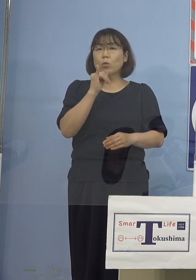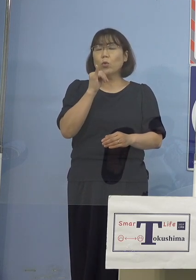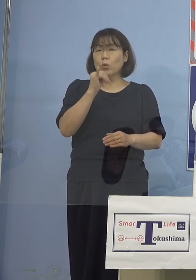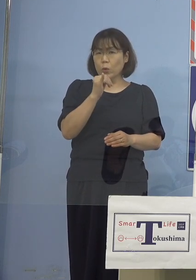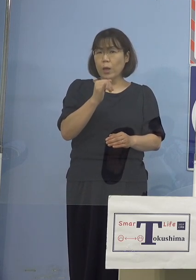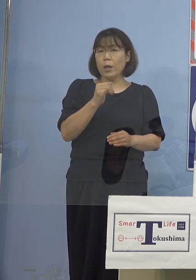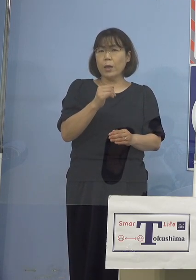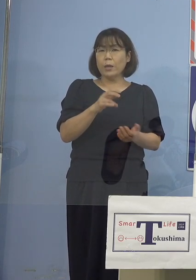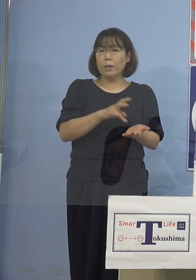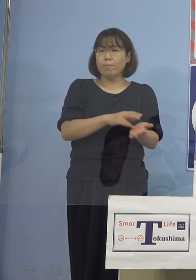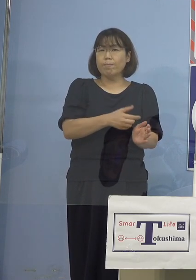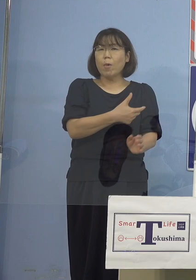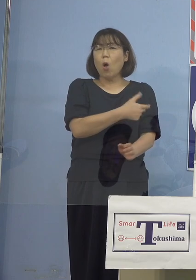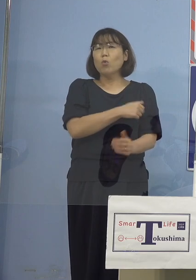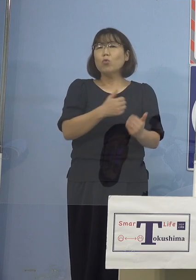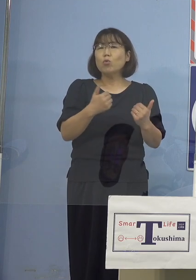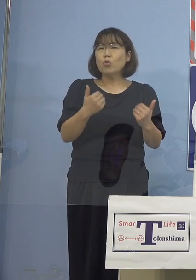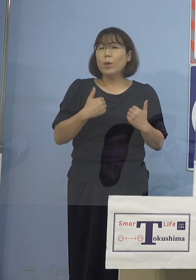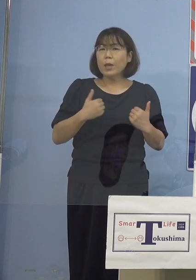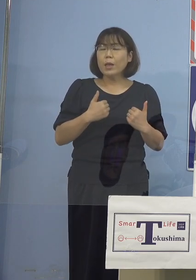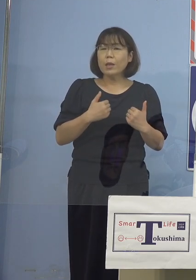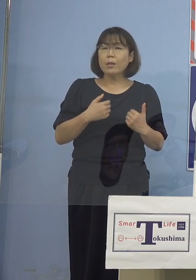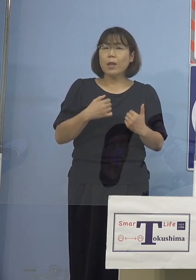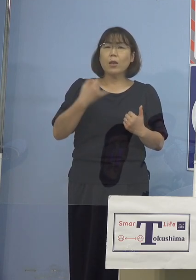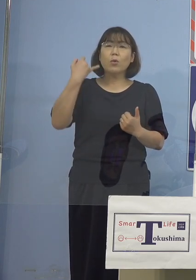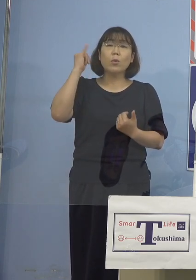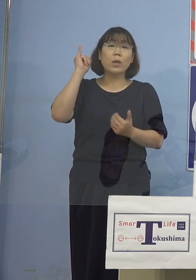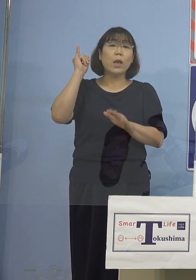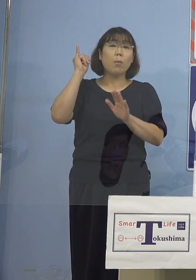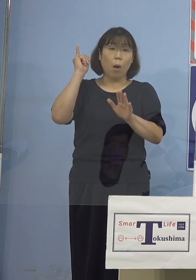こうした実はお声もお聞きしておりますので